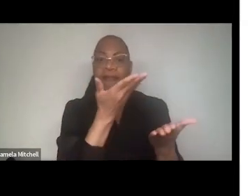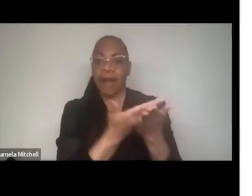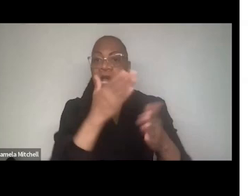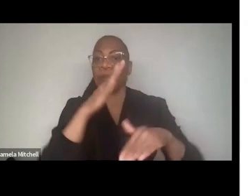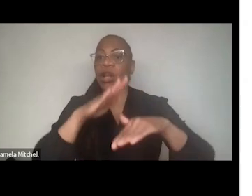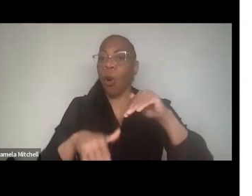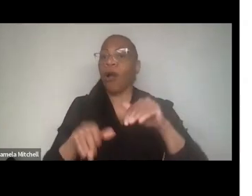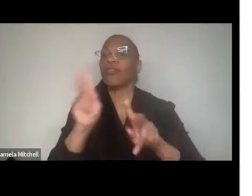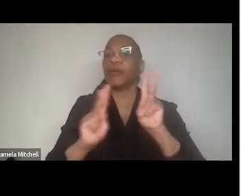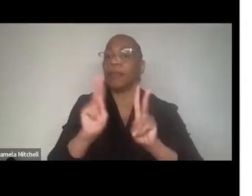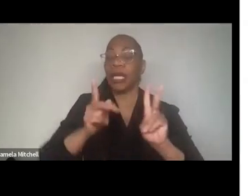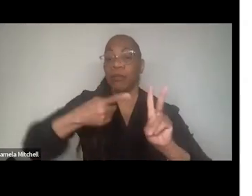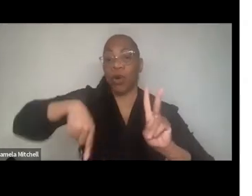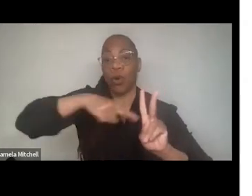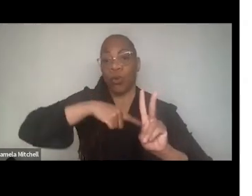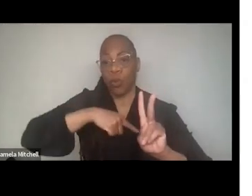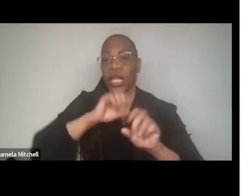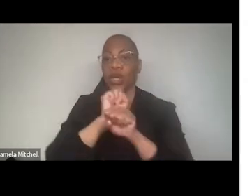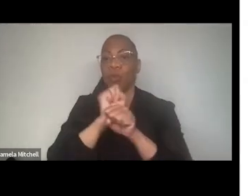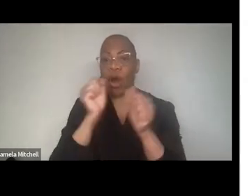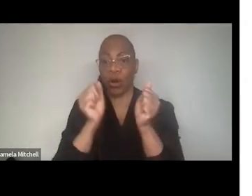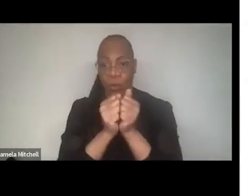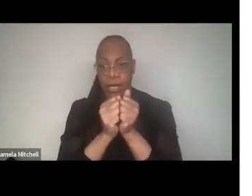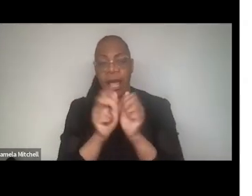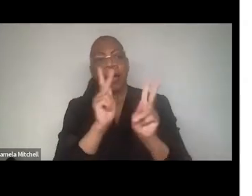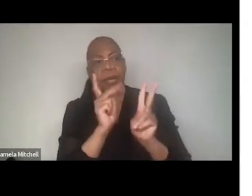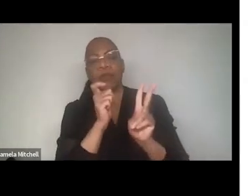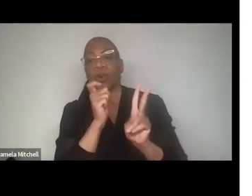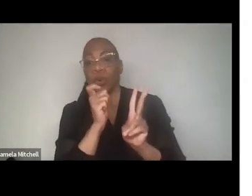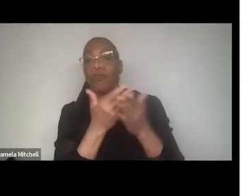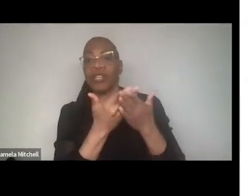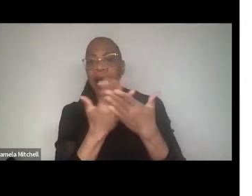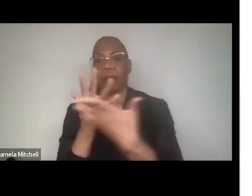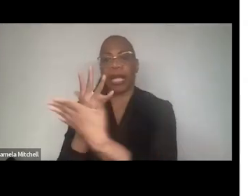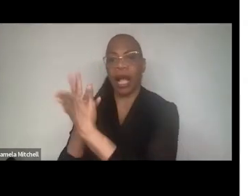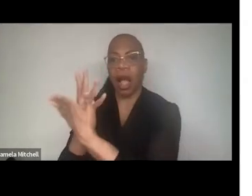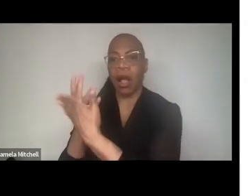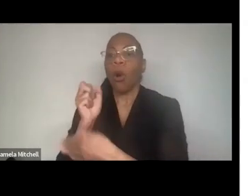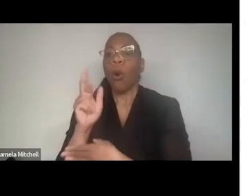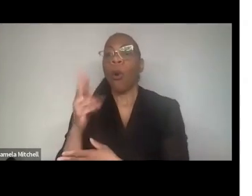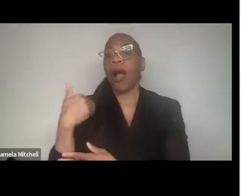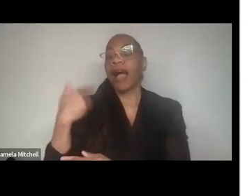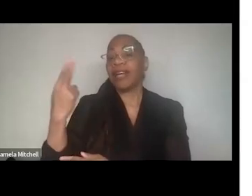con las que típicamente trabajamos: personas que han estado encarceladas, personas con un historial de falta de vivienda o condiciones de salud conductual,